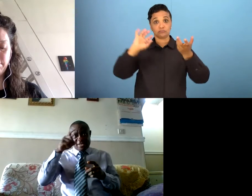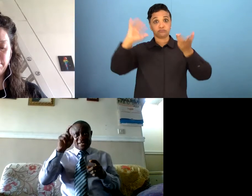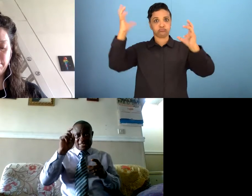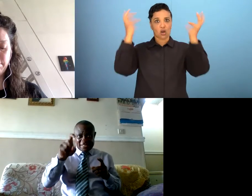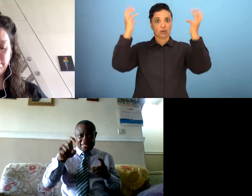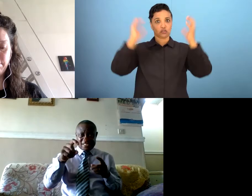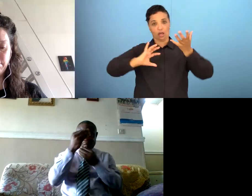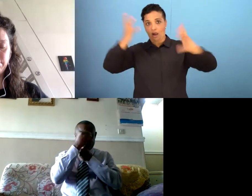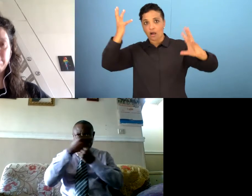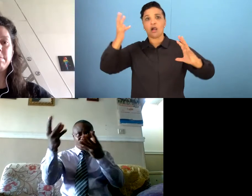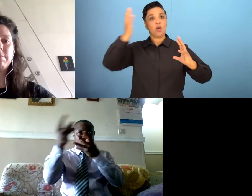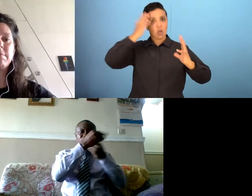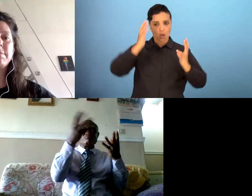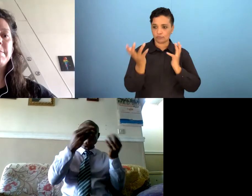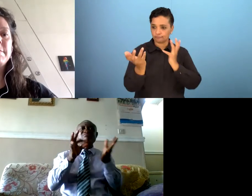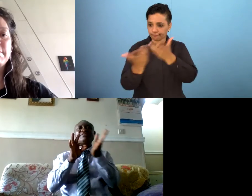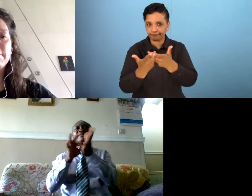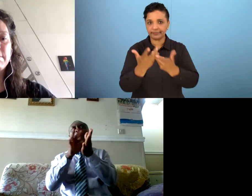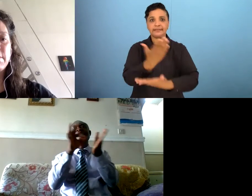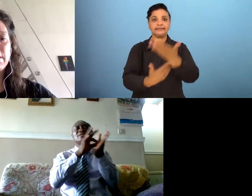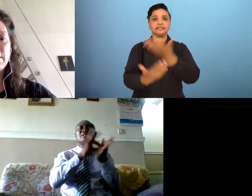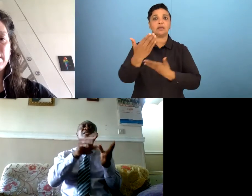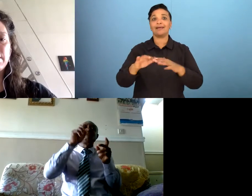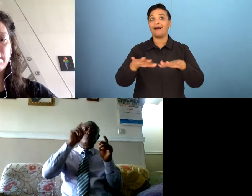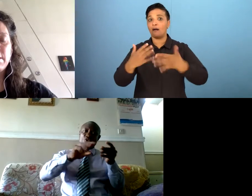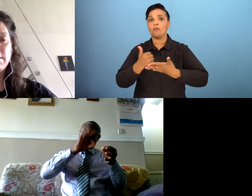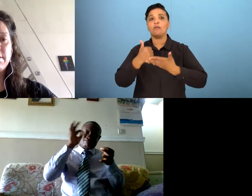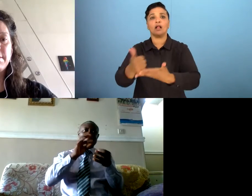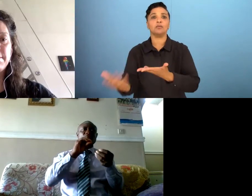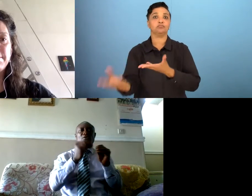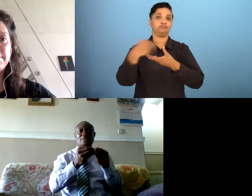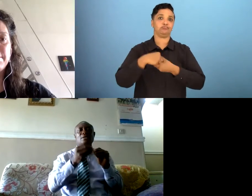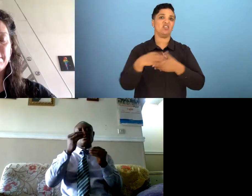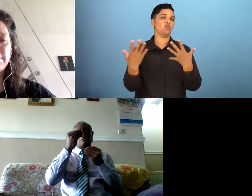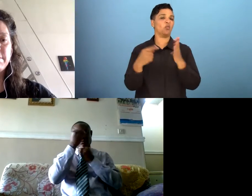gobiernos federal, estatal y local, para facilitar la planificación y las acciones de respuesta rápida para